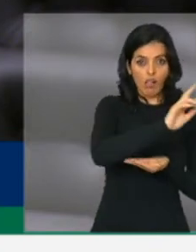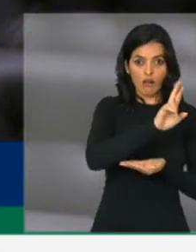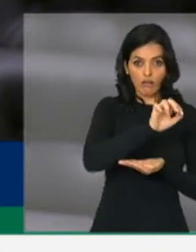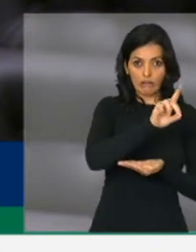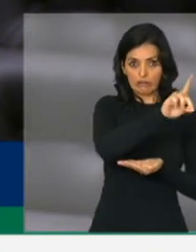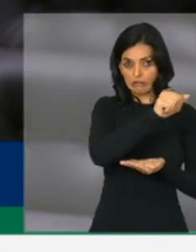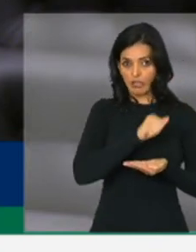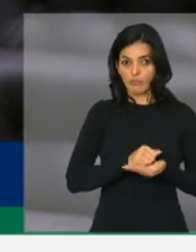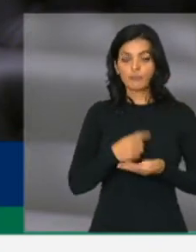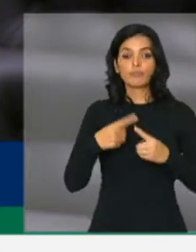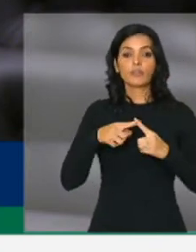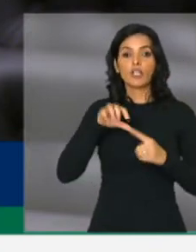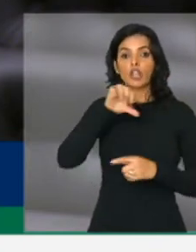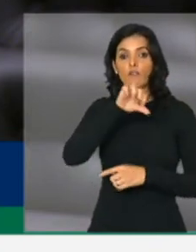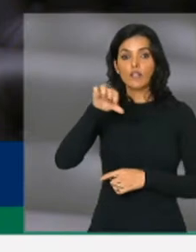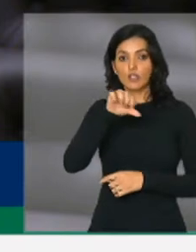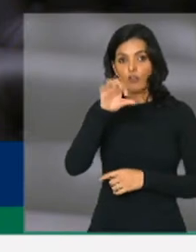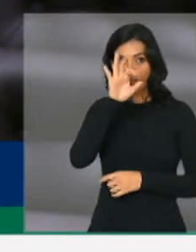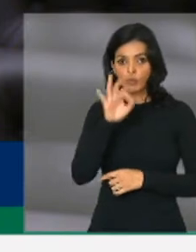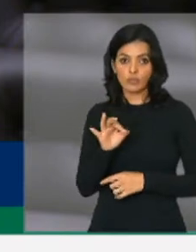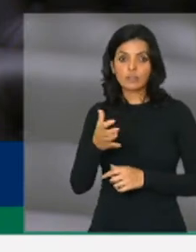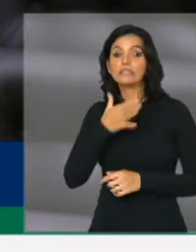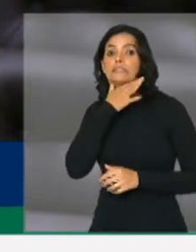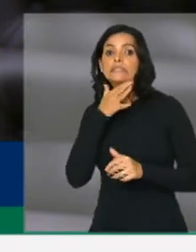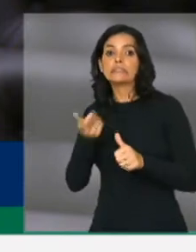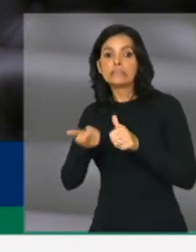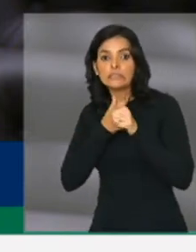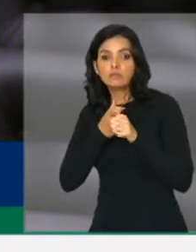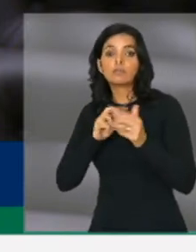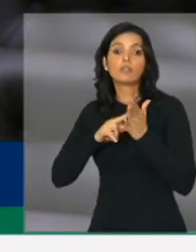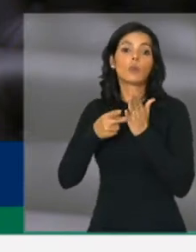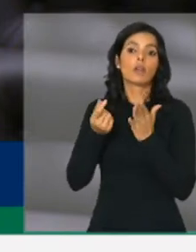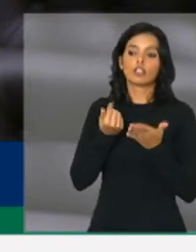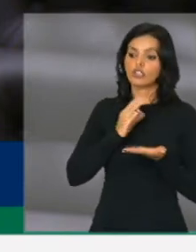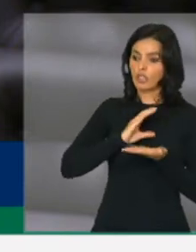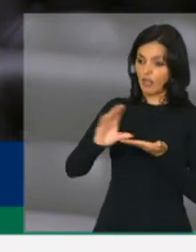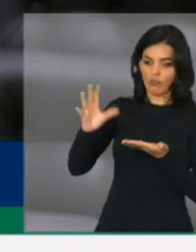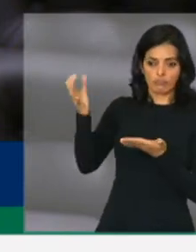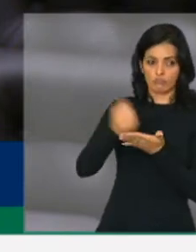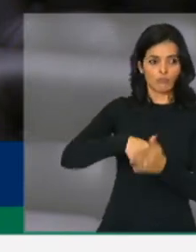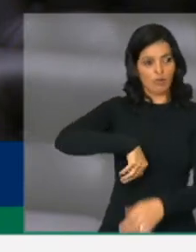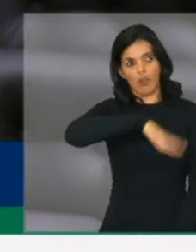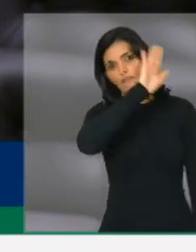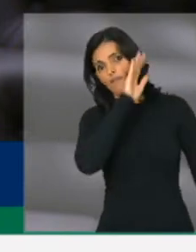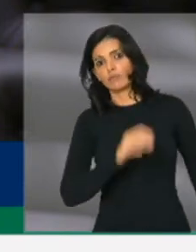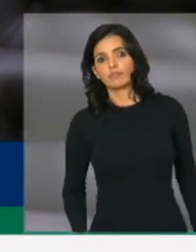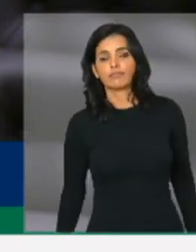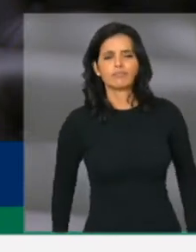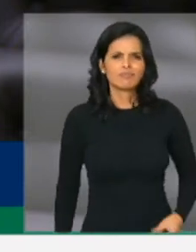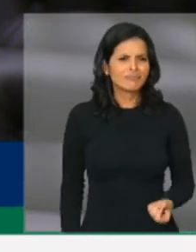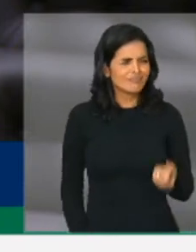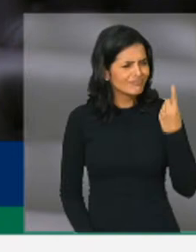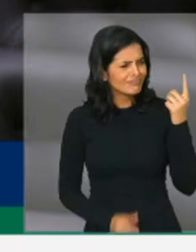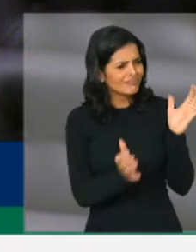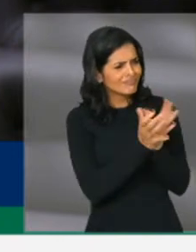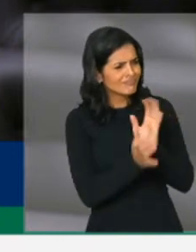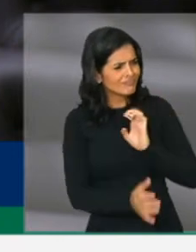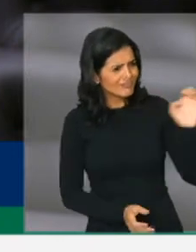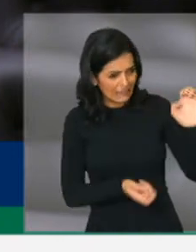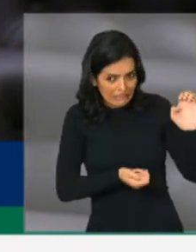A DÍVIDA DELE. JUSTAMENTE AO CONTRÁRIO, EMPRESTAR DINHEIRO ESSAS PESSOAS TÊM QUE RESPONDER POR AQUILO E DEVOLVER ESSE DINHEIRO PODER DESENVOLVER MAIS. FUNDO QUE